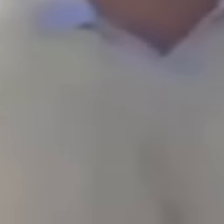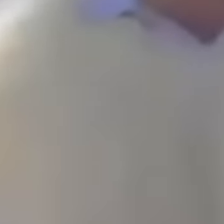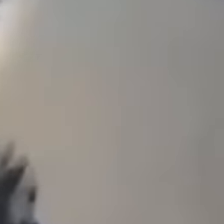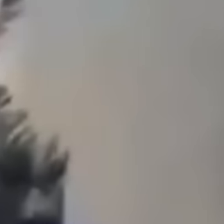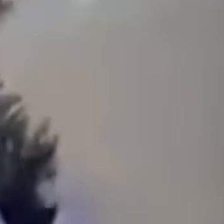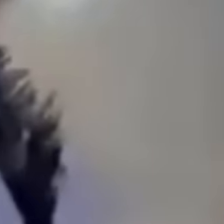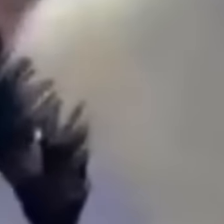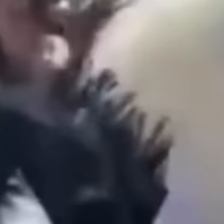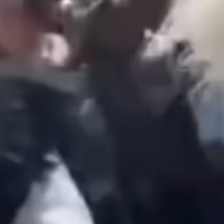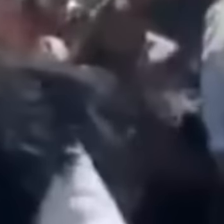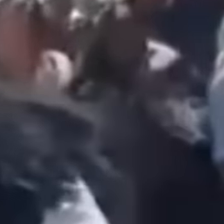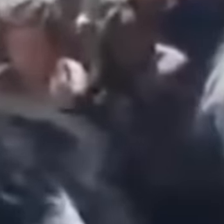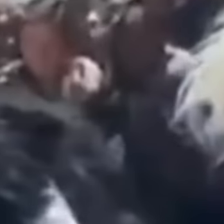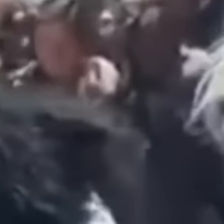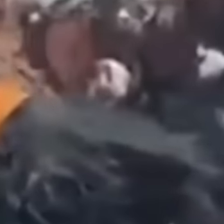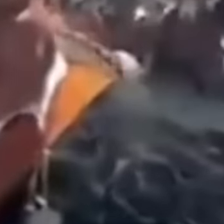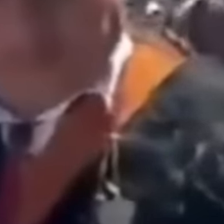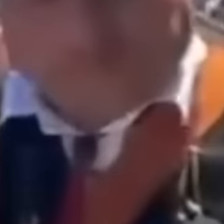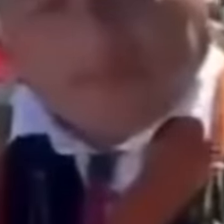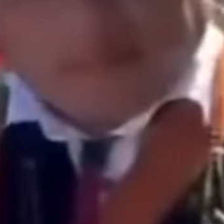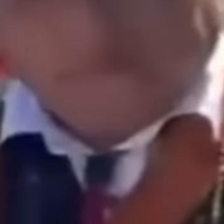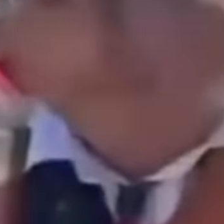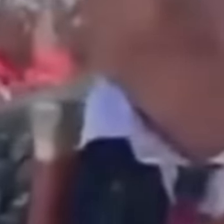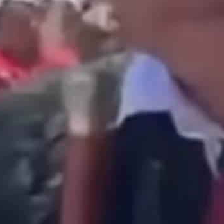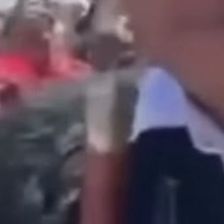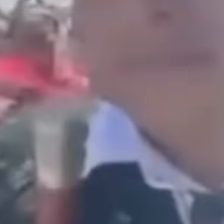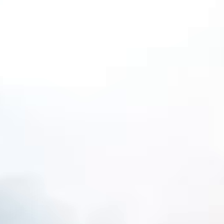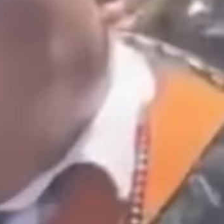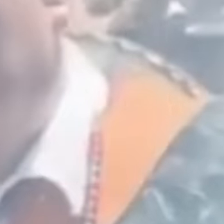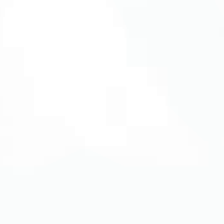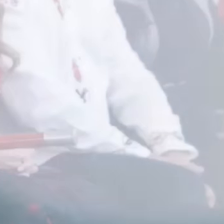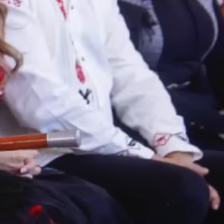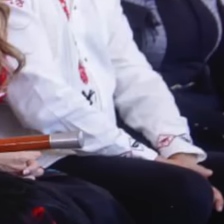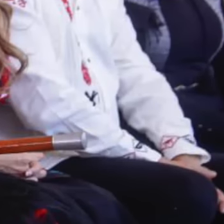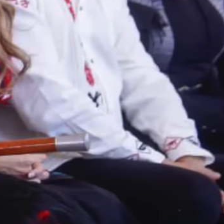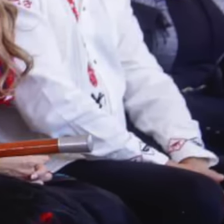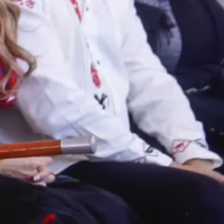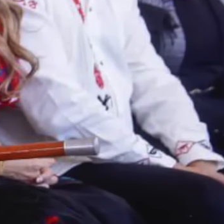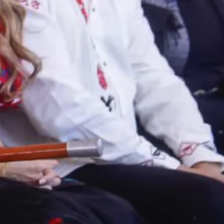sesión sin precedentes, la Corte falló a favor de la gente y reconoció el derecho al autogobierno de